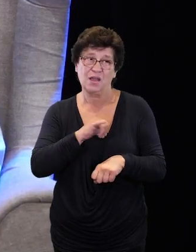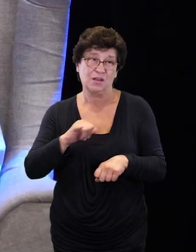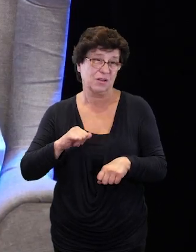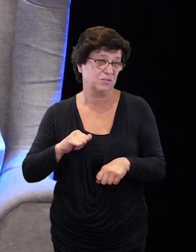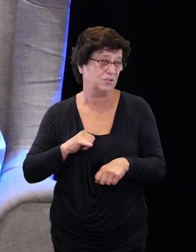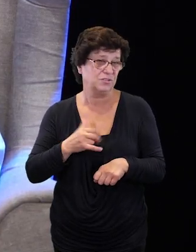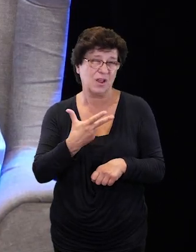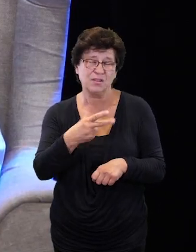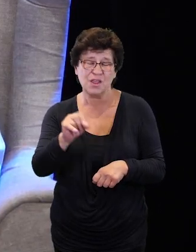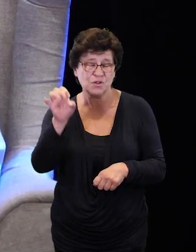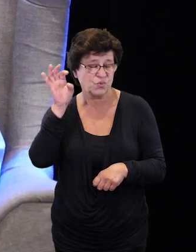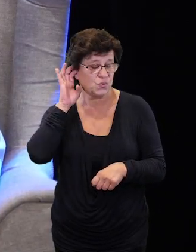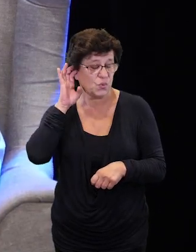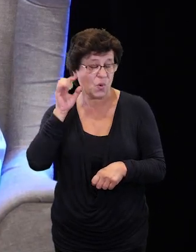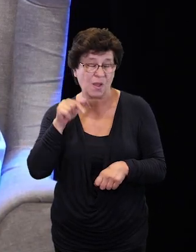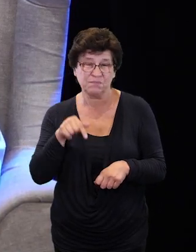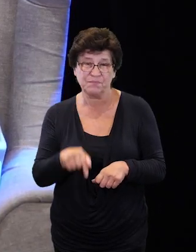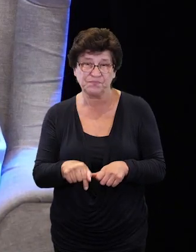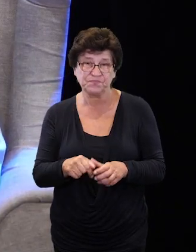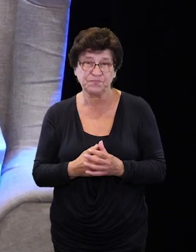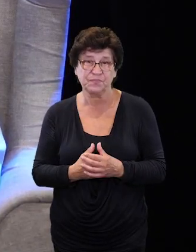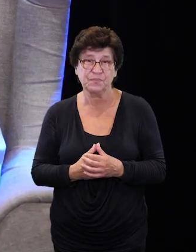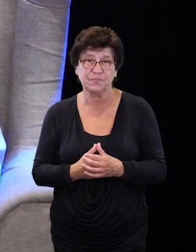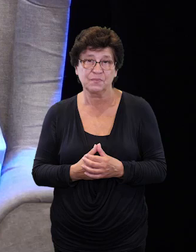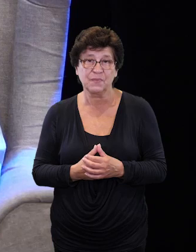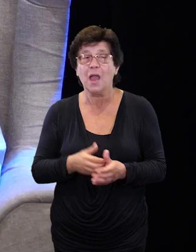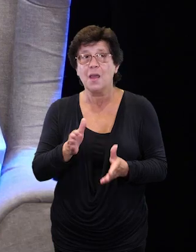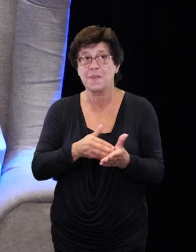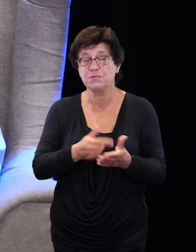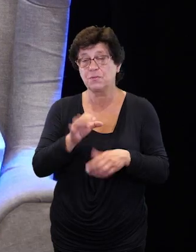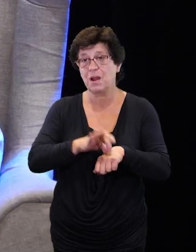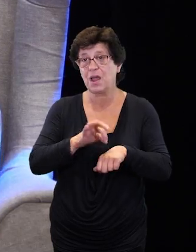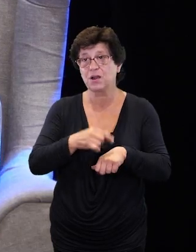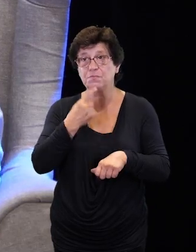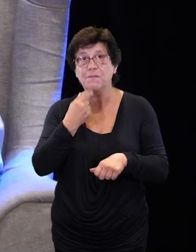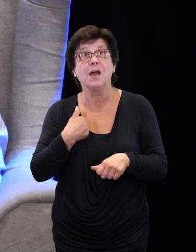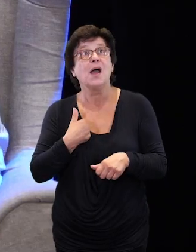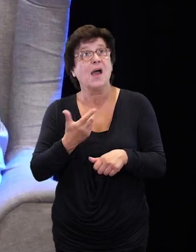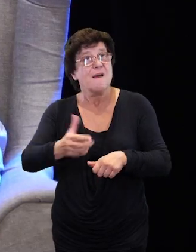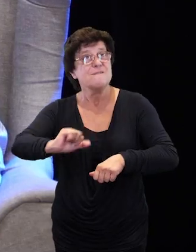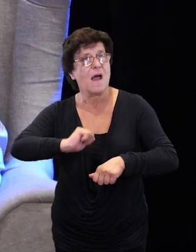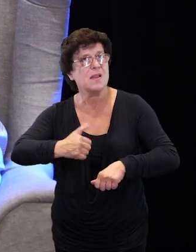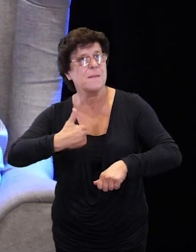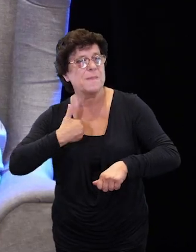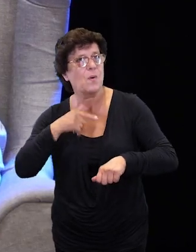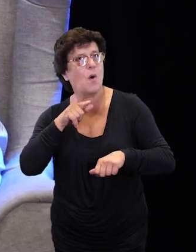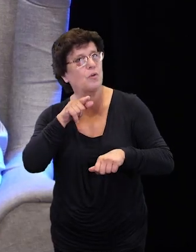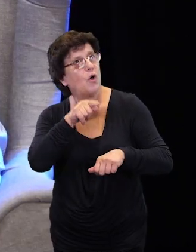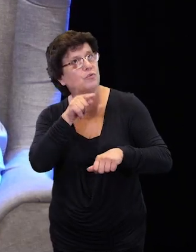Nie jest tak, że lekarz powie: "Fajnie by było, jakby było tak", i ktoś mówi: "Jasne, podchwycamy to, świetny pomysł, lekarze,